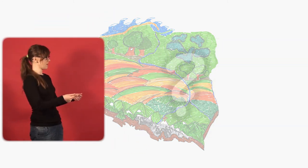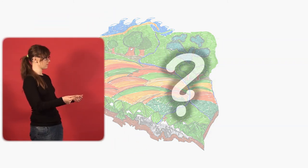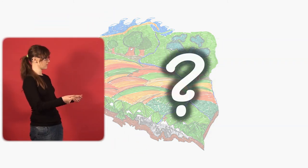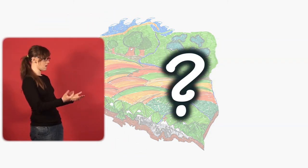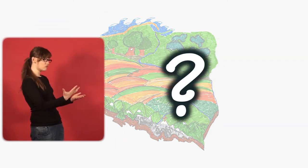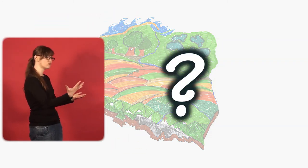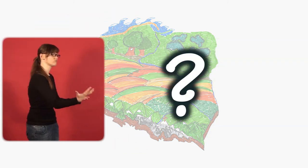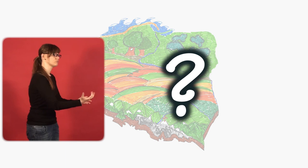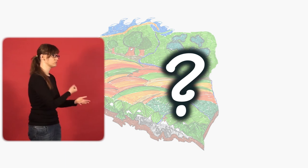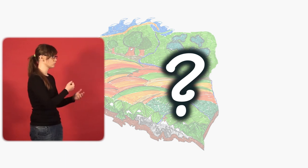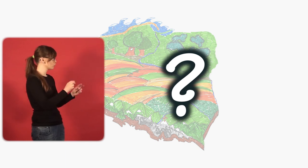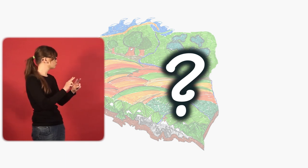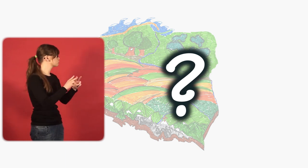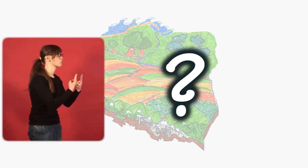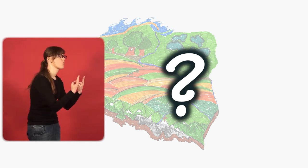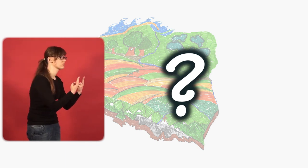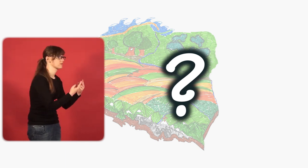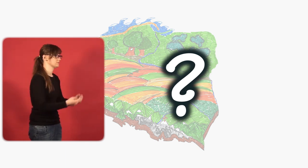Czym zdobyta?